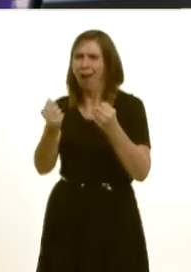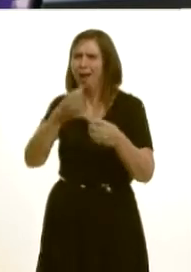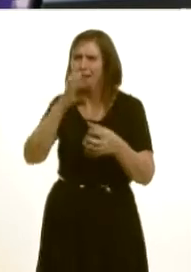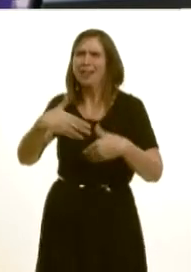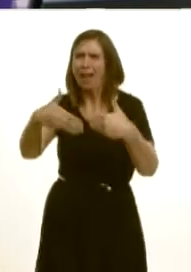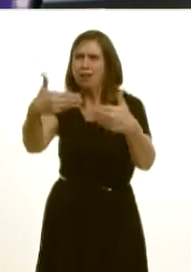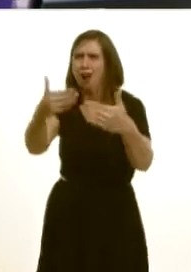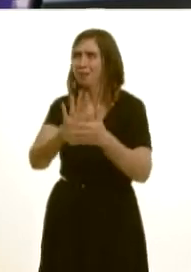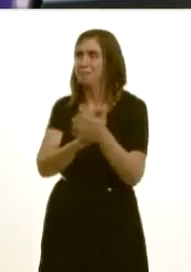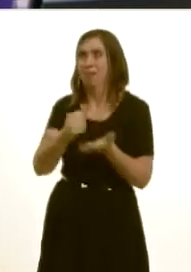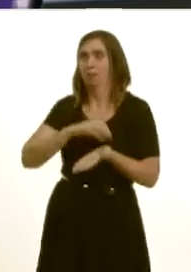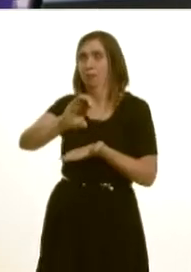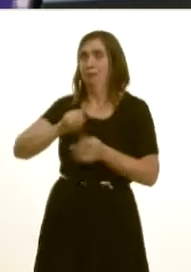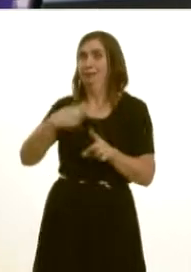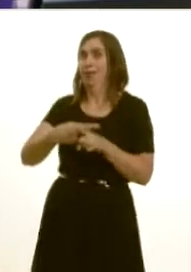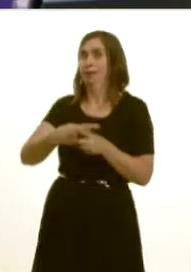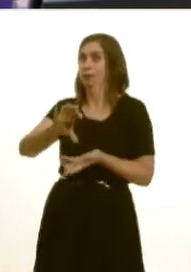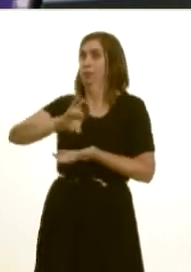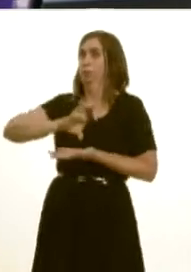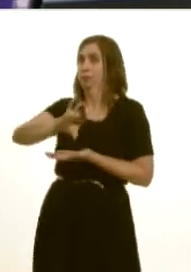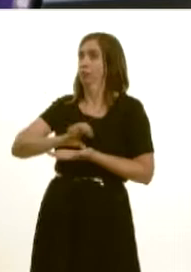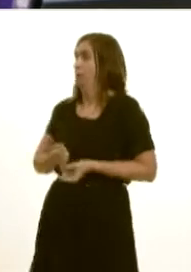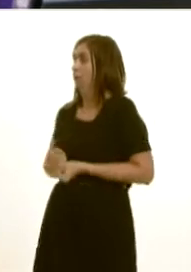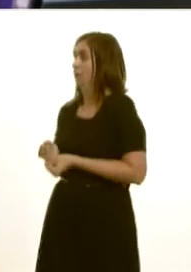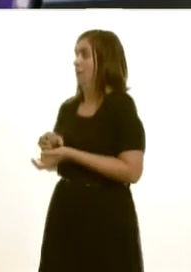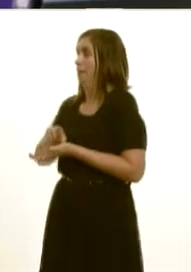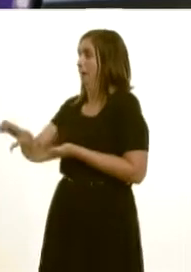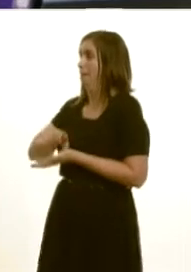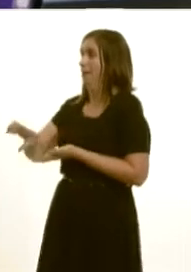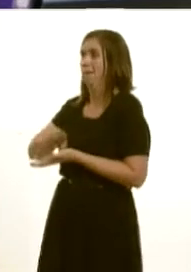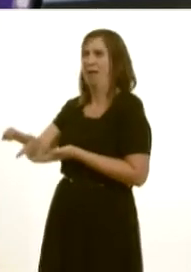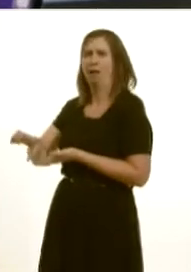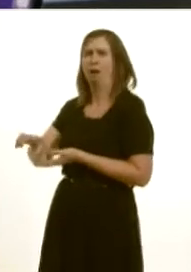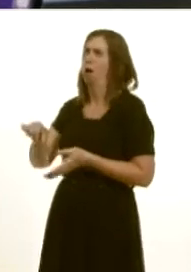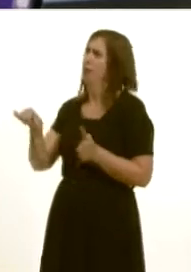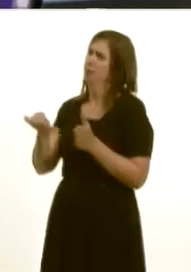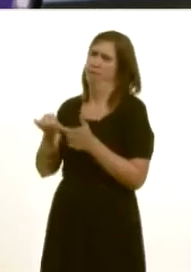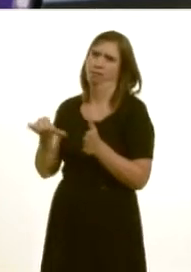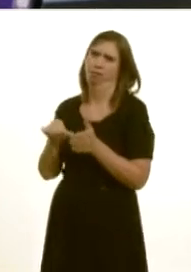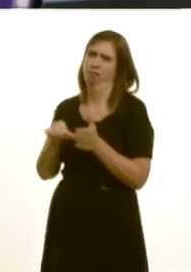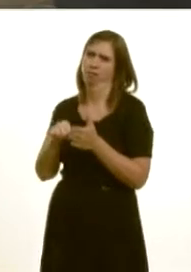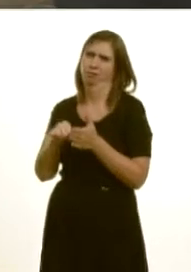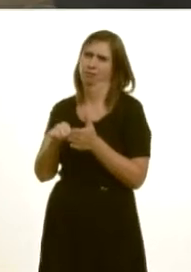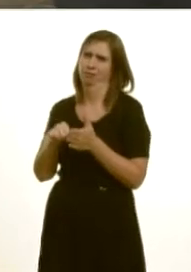blwyddyn. Mae hynny’n wir am bopeth. Felly mae wastad yn anodd iawn i gysylltu treth